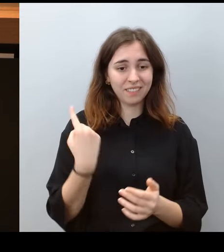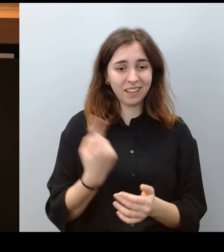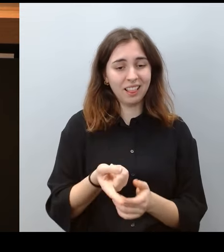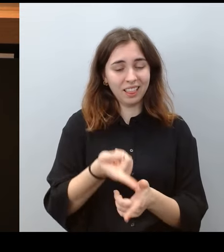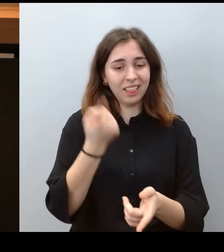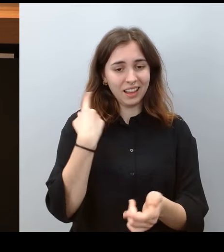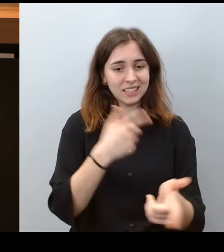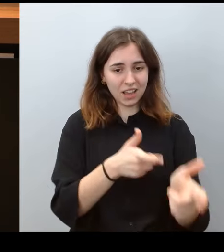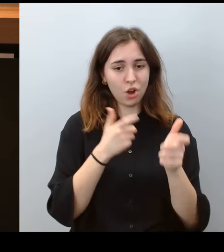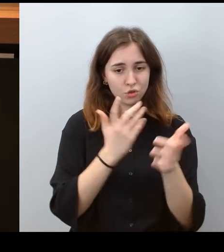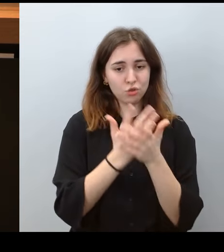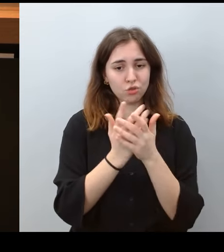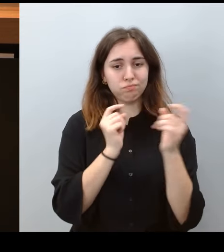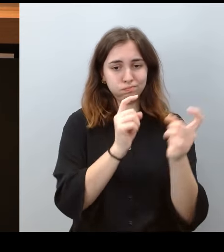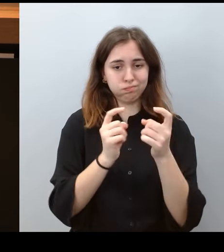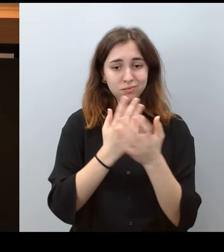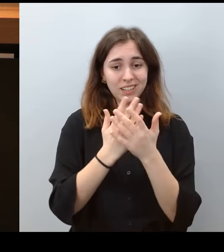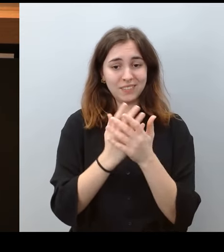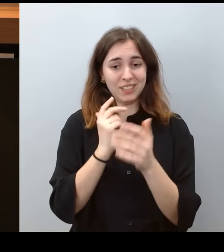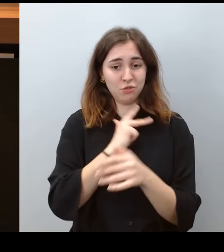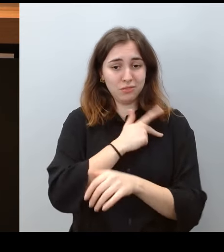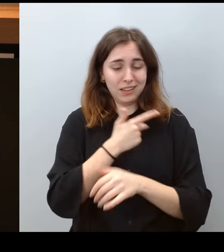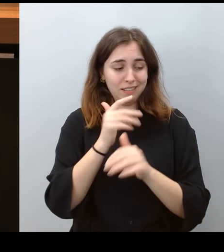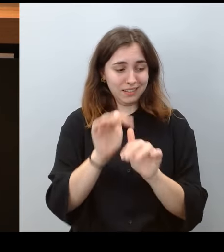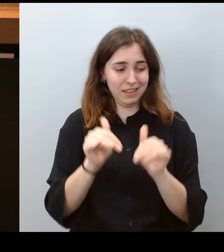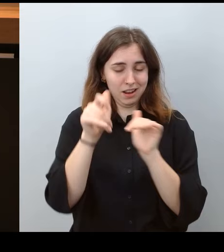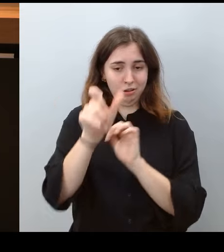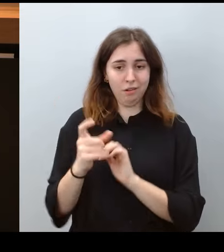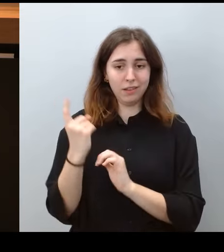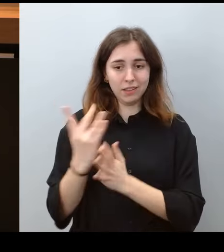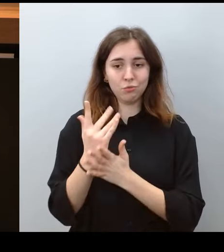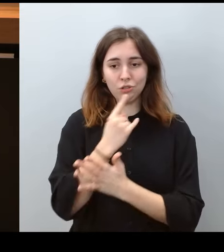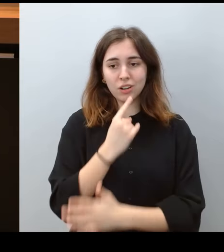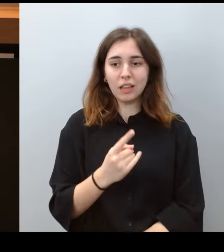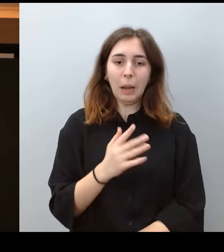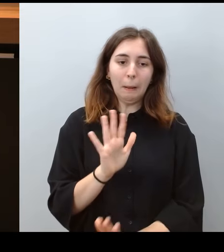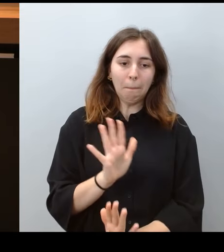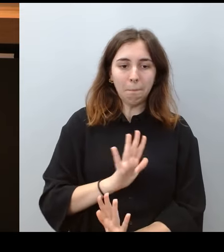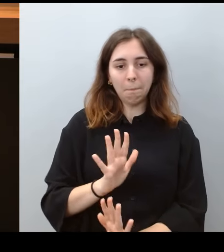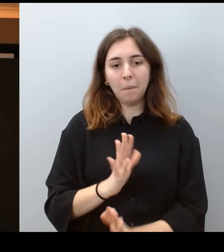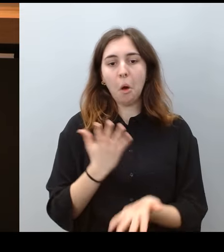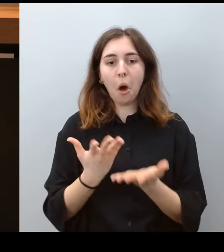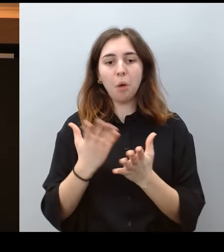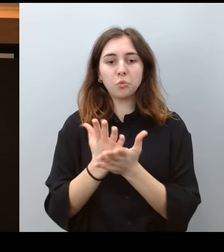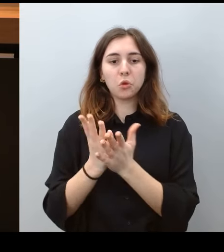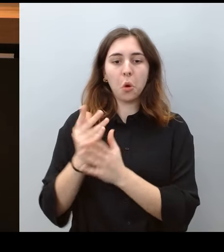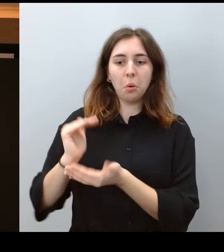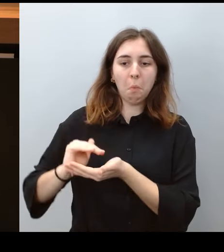denn damit ist, wie denn die PMA aufgelöst wird und ob es denn tatsächlich die zweite 24/7 Unterkunft gibt.